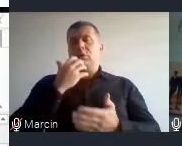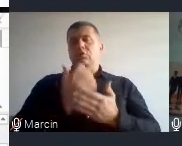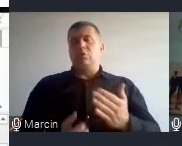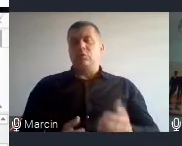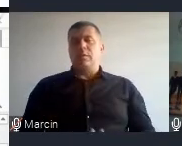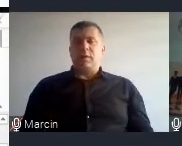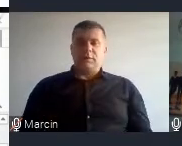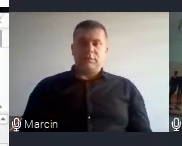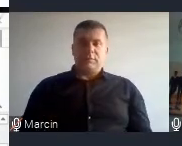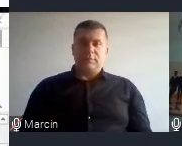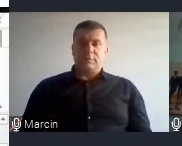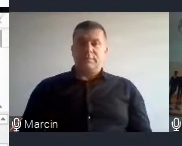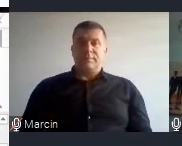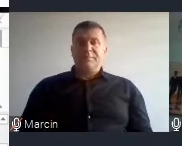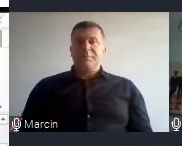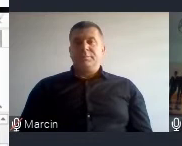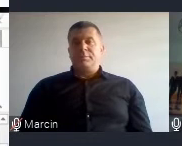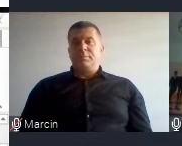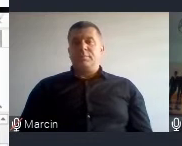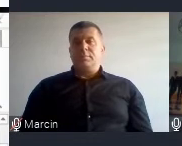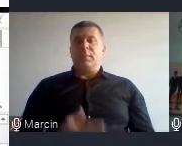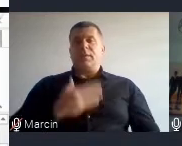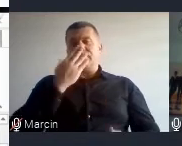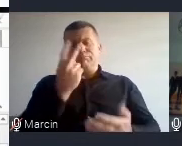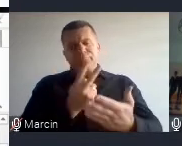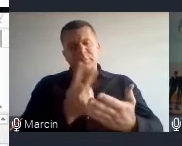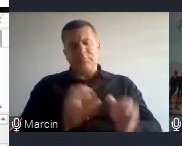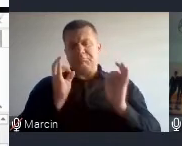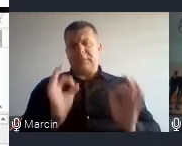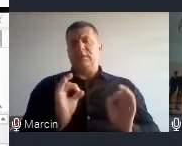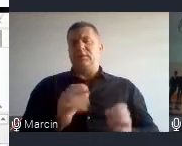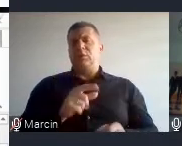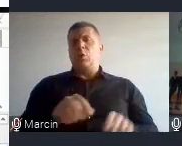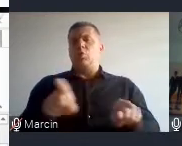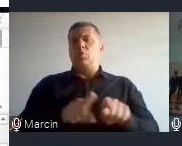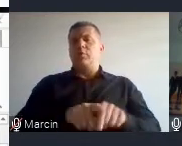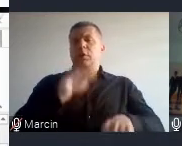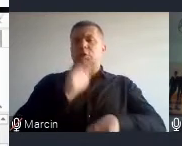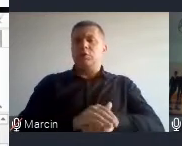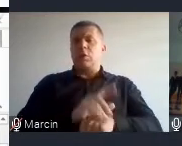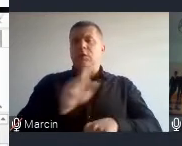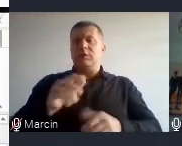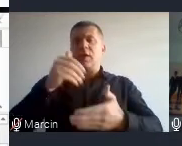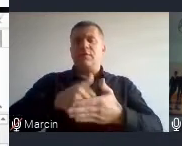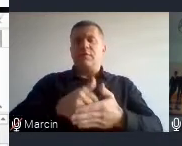W związku z tym, ta przejrzystość, racjonalność, efektywność, to również godność z wewnętrznymi procedurami,